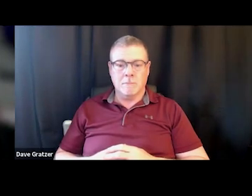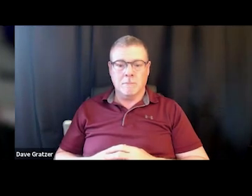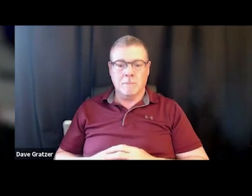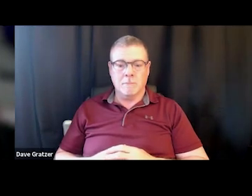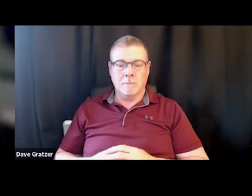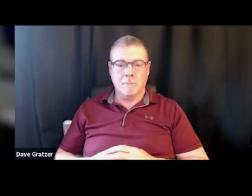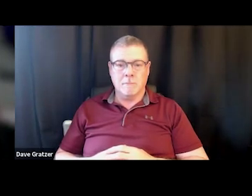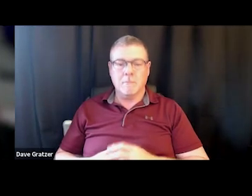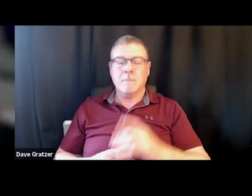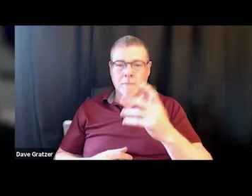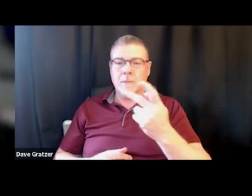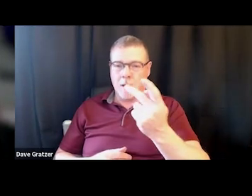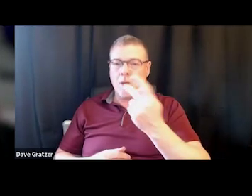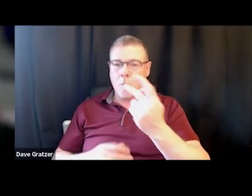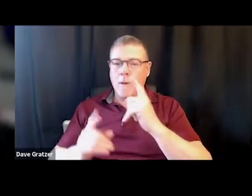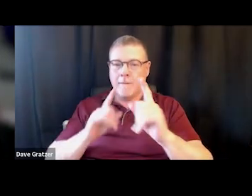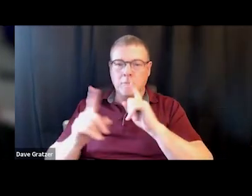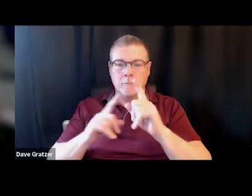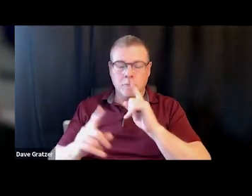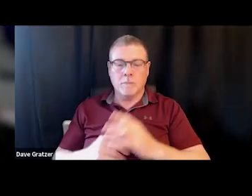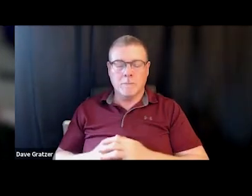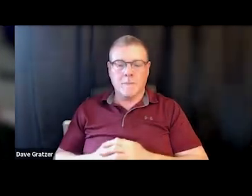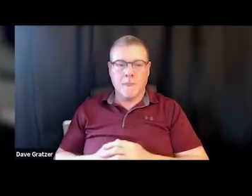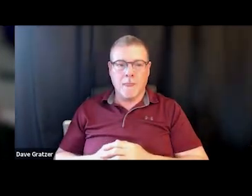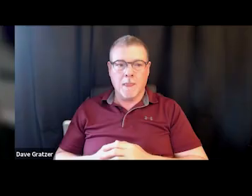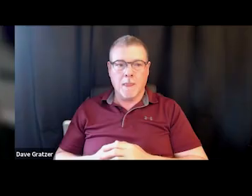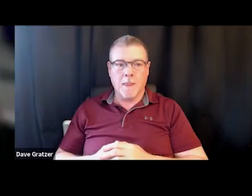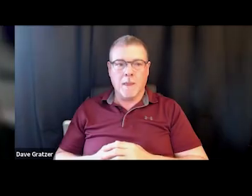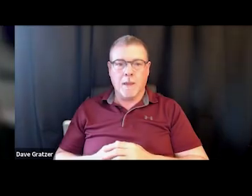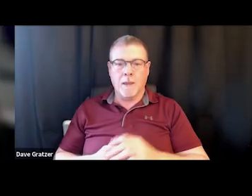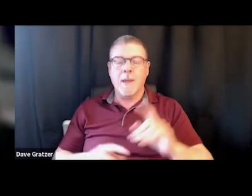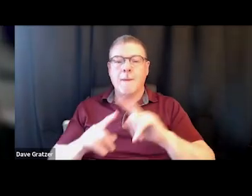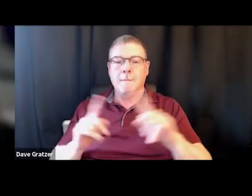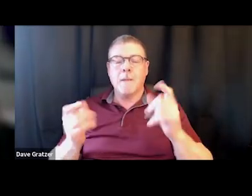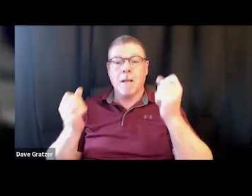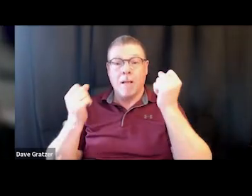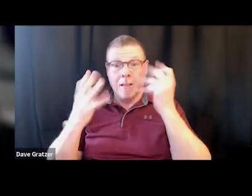Adelante. - Y hablamos de esto, no lo mencionamos en la llamada todavía, pero muchas de tus conmociones cerebrales